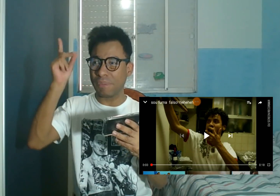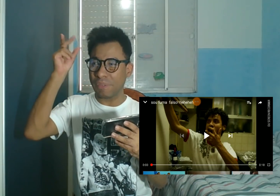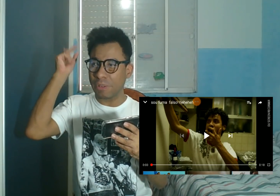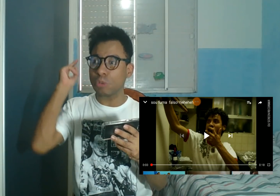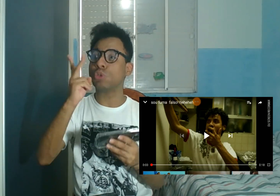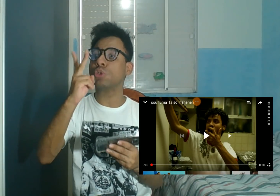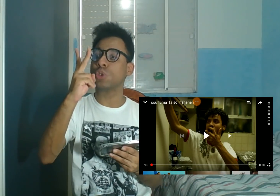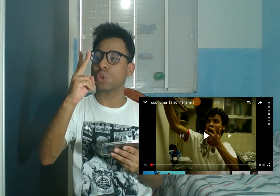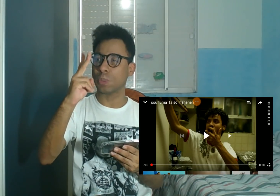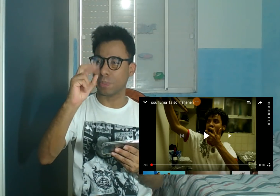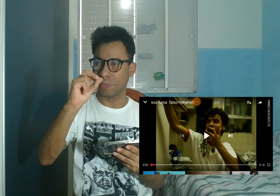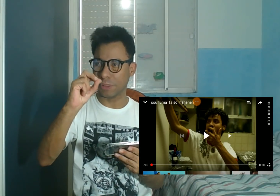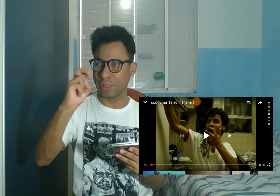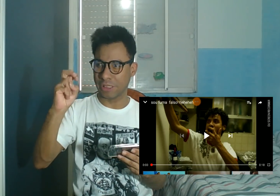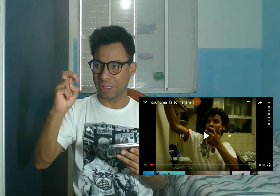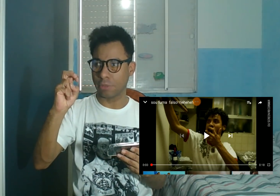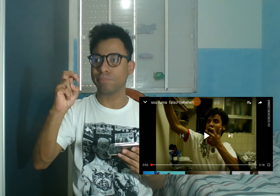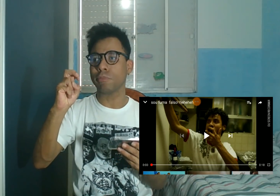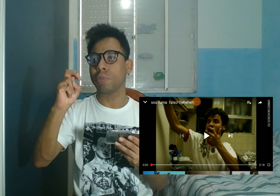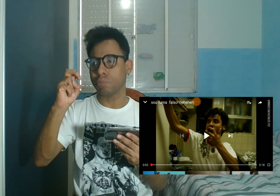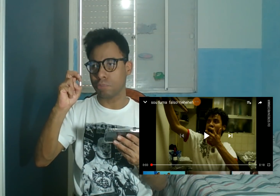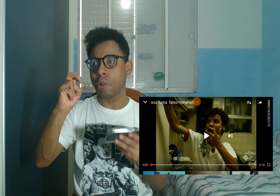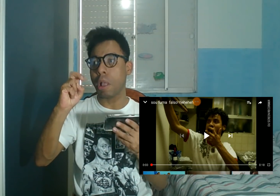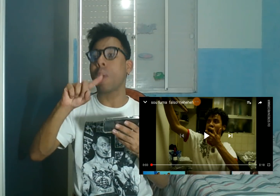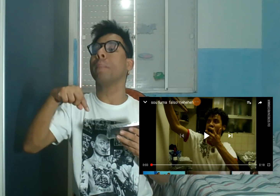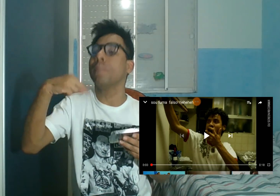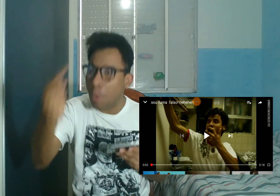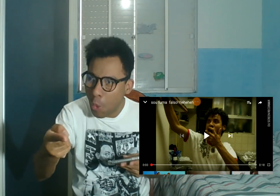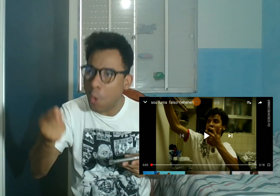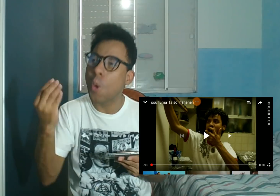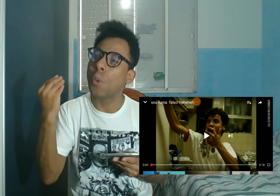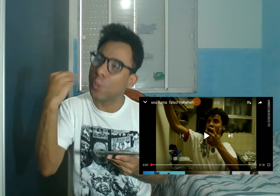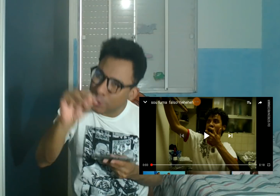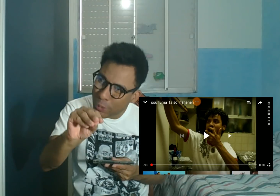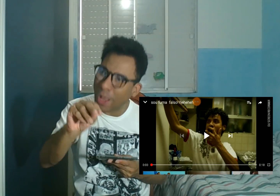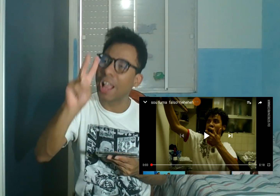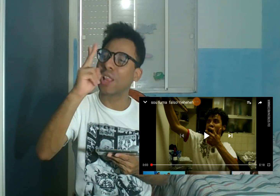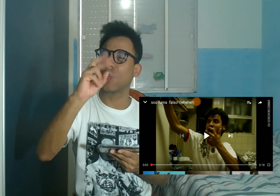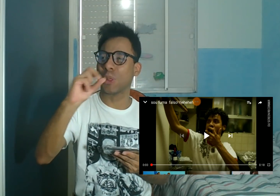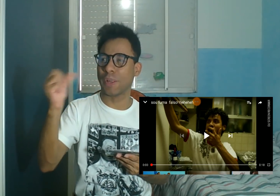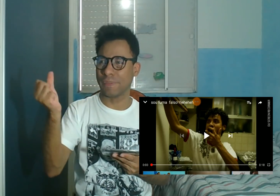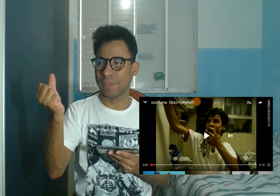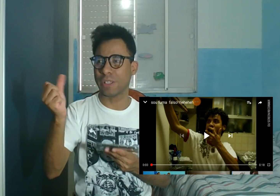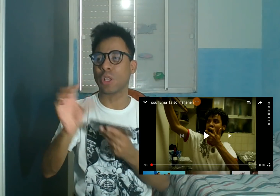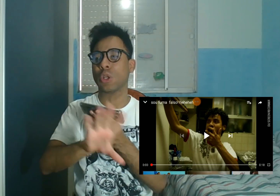esse antigo vídeo 2005 próxima 2006 postar vídeo criar canal no youtube